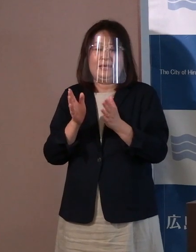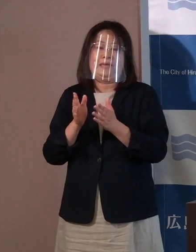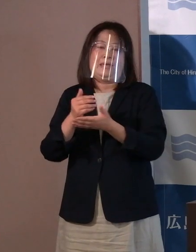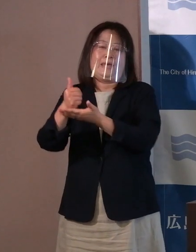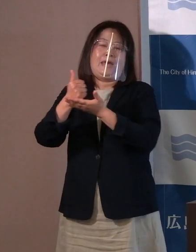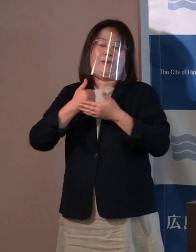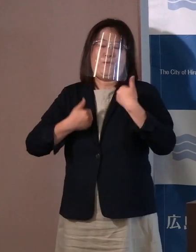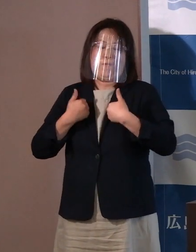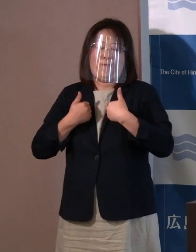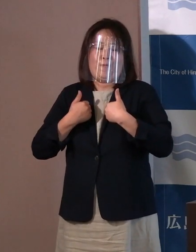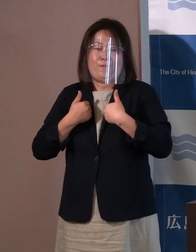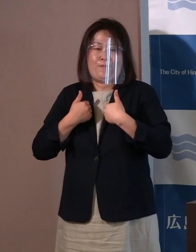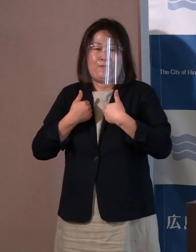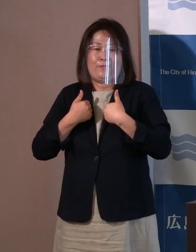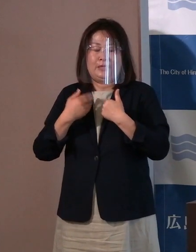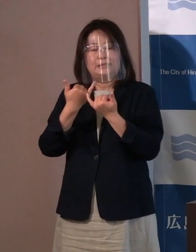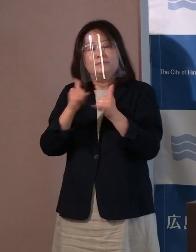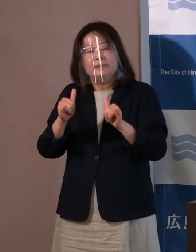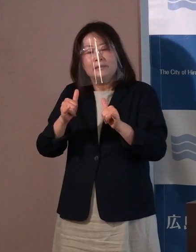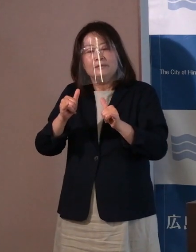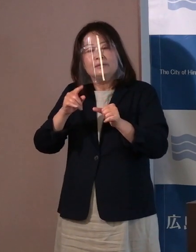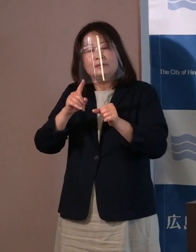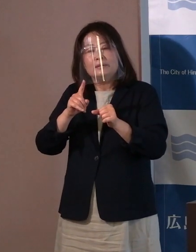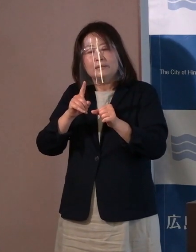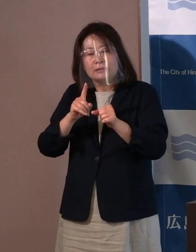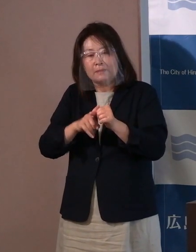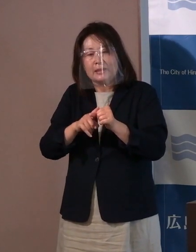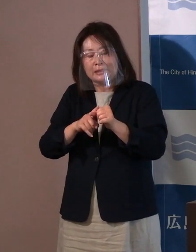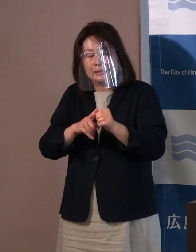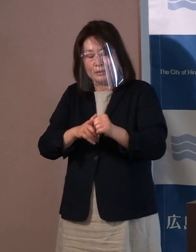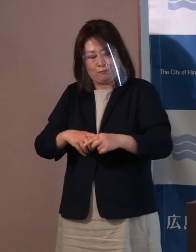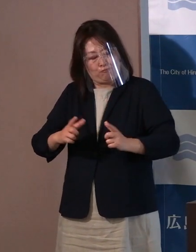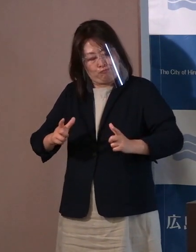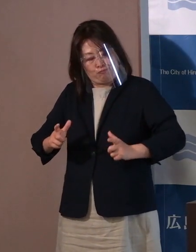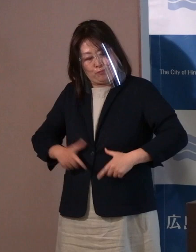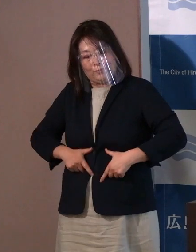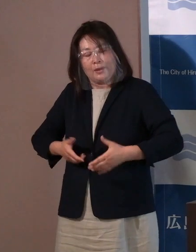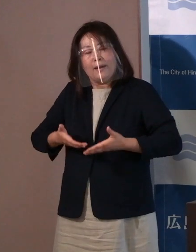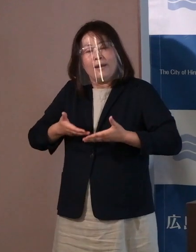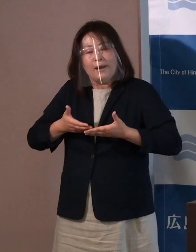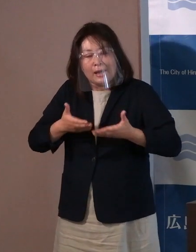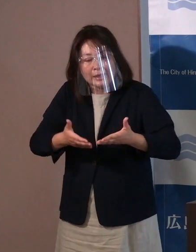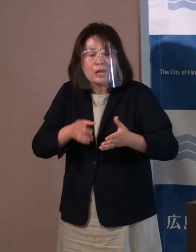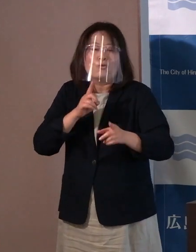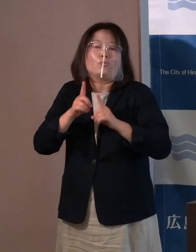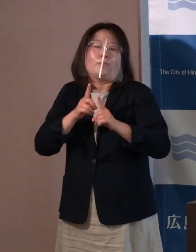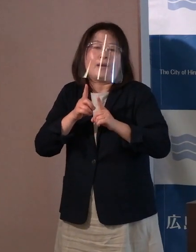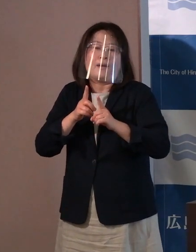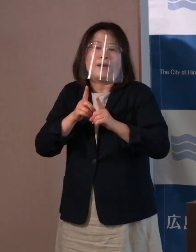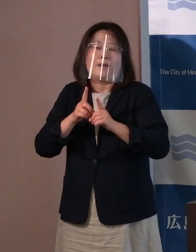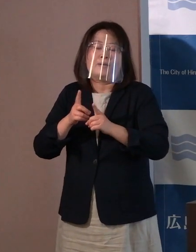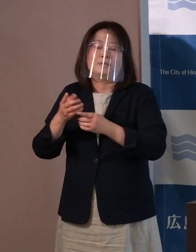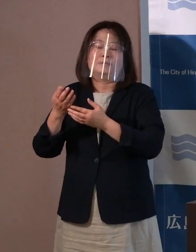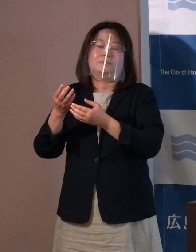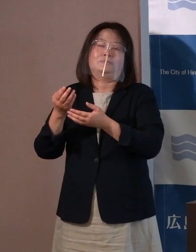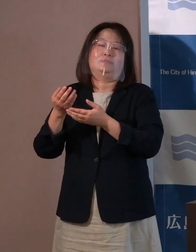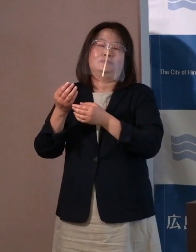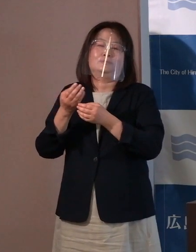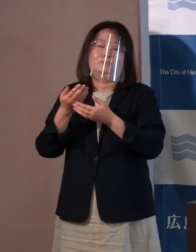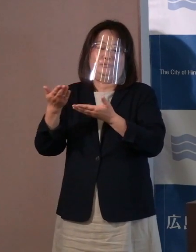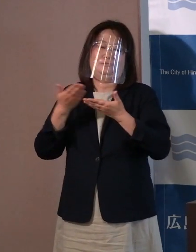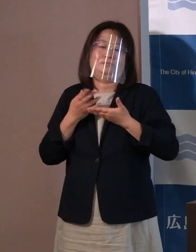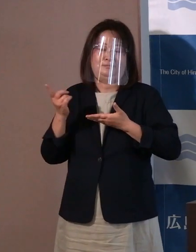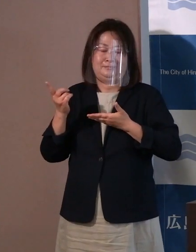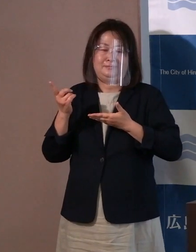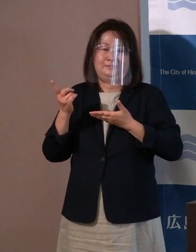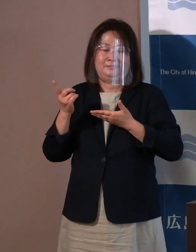復興を目指す市民を､ 勇気づけたとヘレン･ケラーさんは､